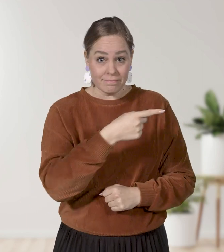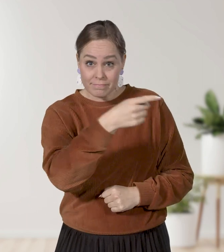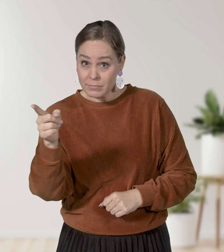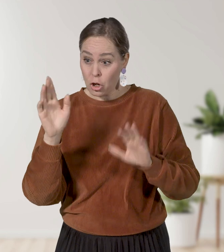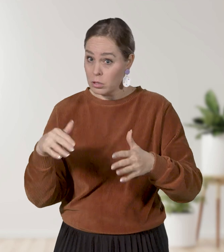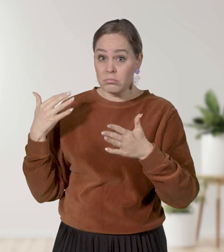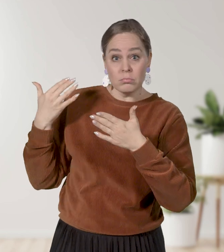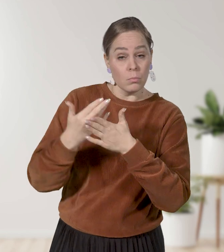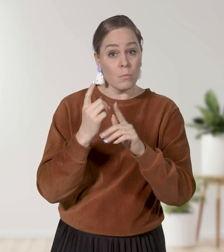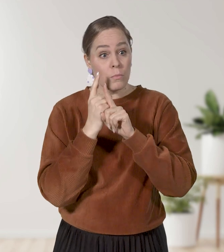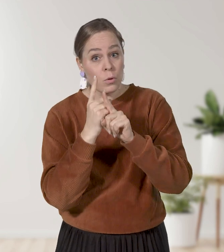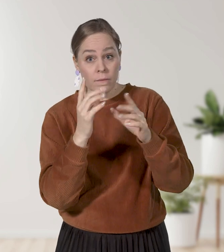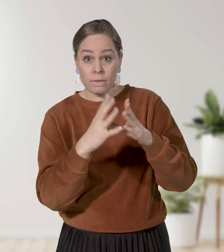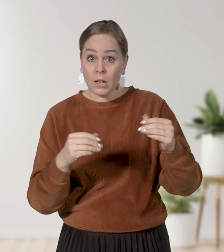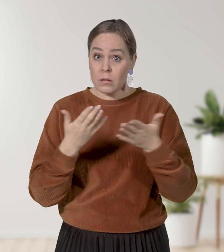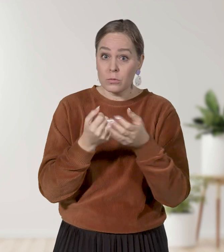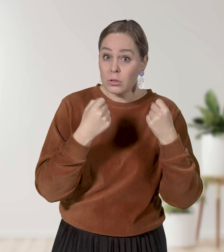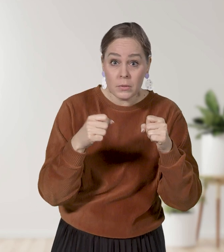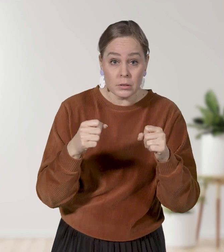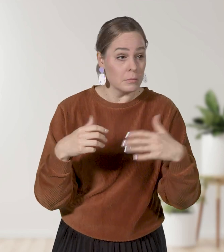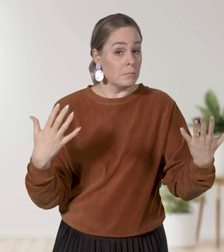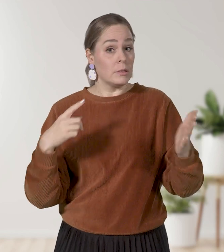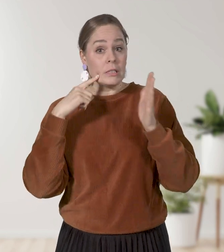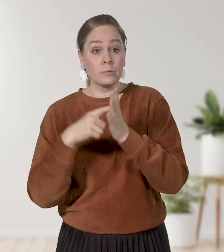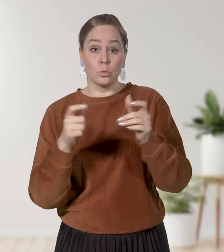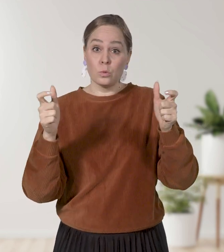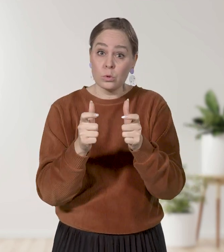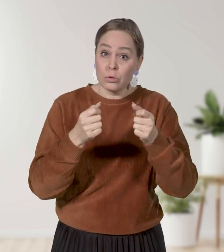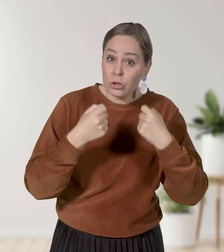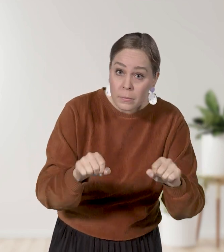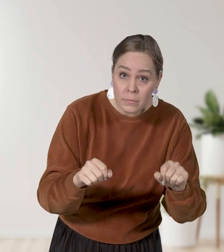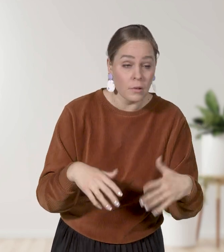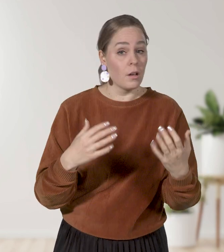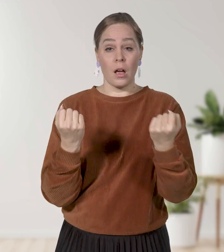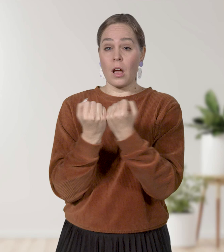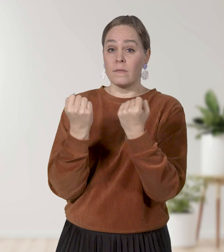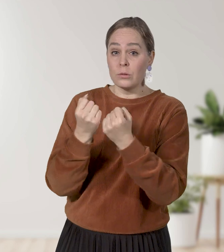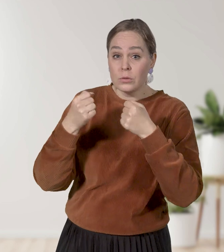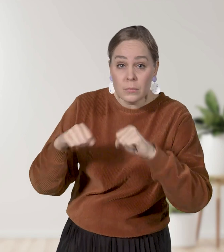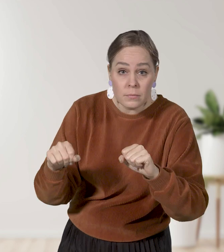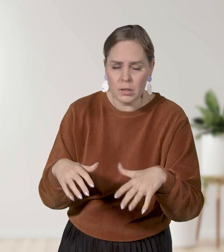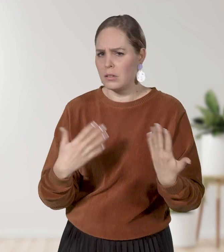Oletteko olleet mukana vapaaehtoistoiminnassa, esim. yhdistystoiminnassa, kaveritoiminnassa -